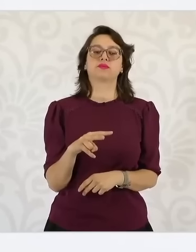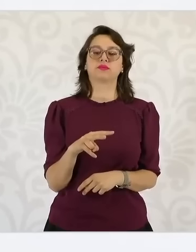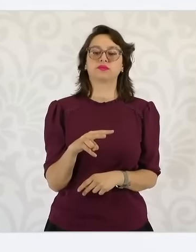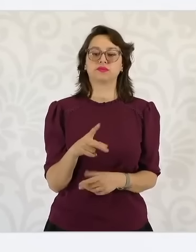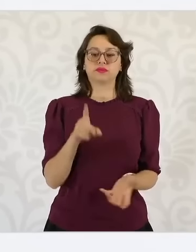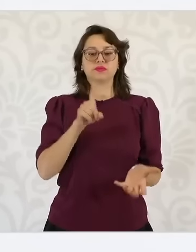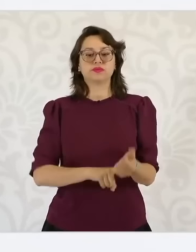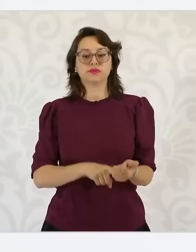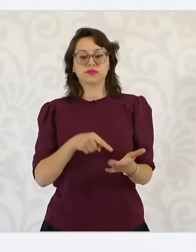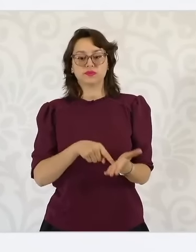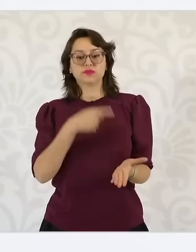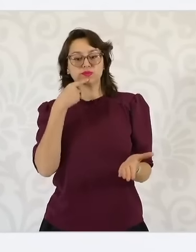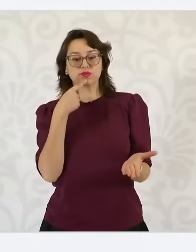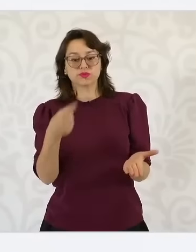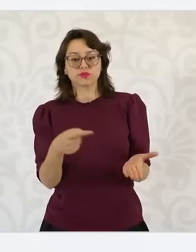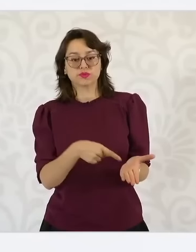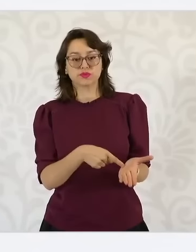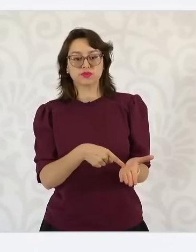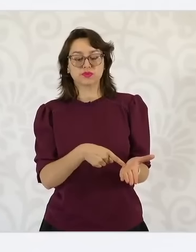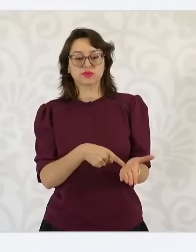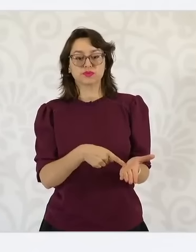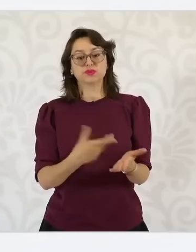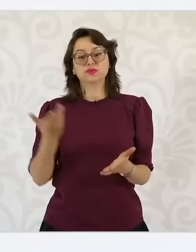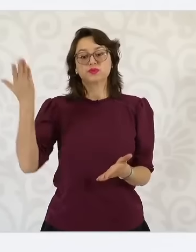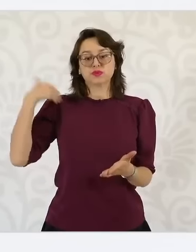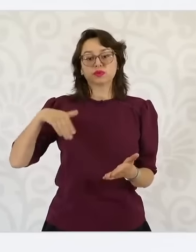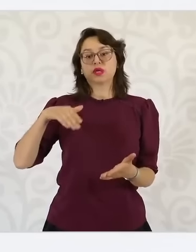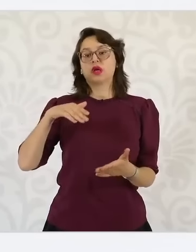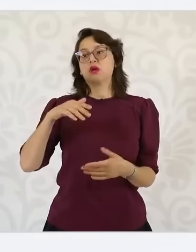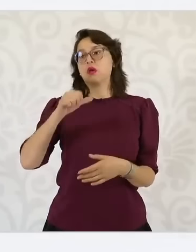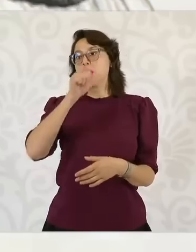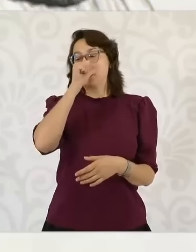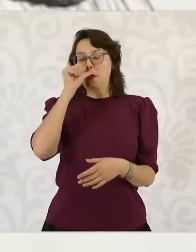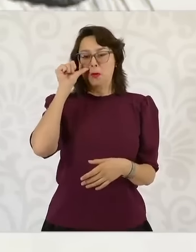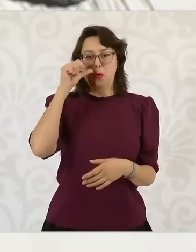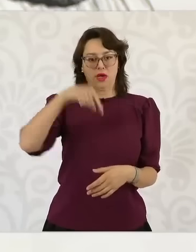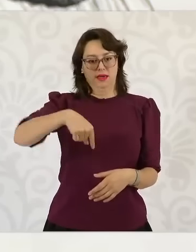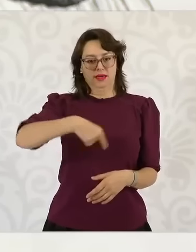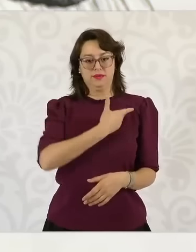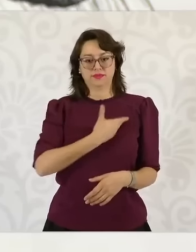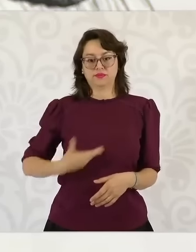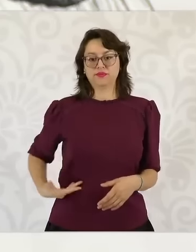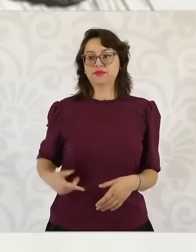y ahí dice que cuando juárez cuando viene la invasión francesa y juárez pone en su carreta